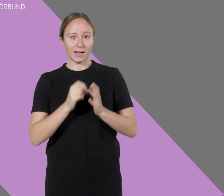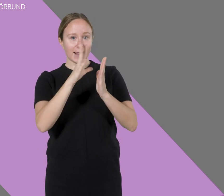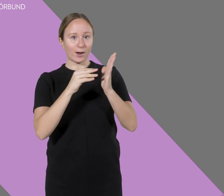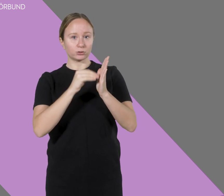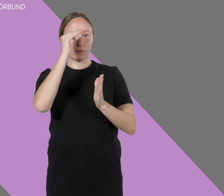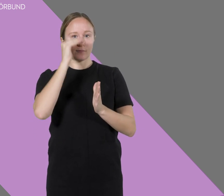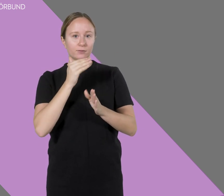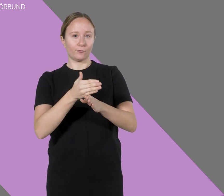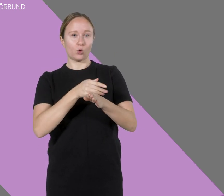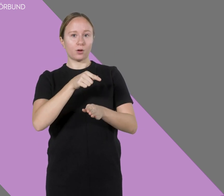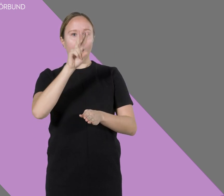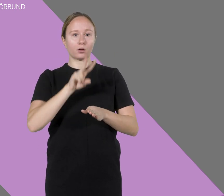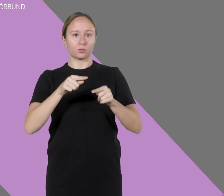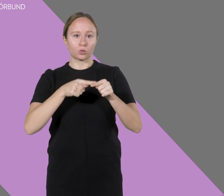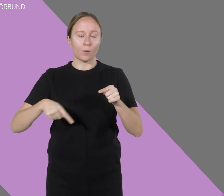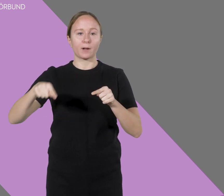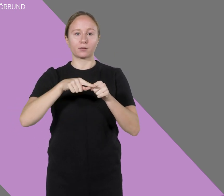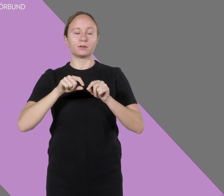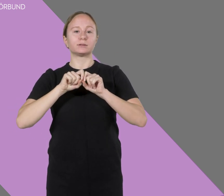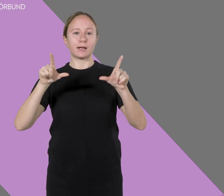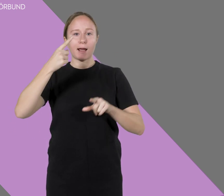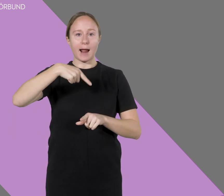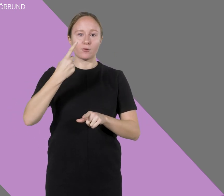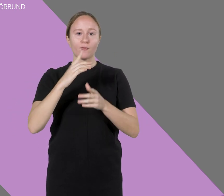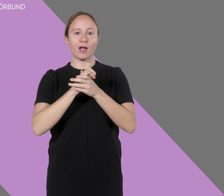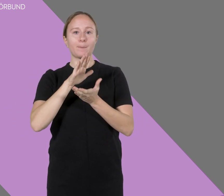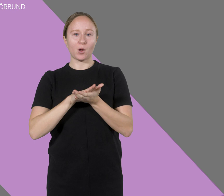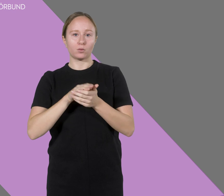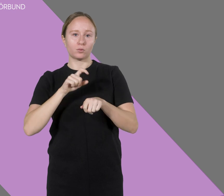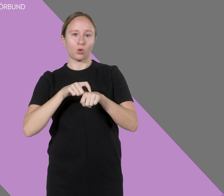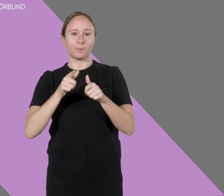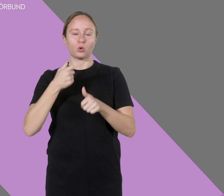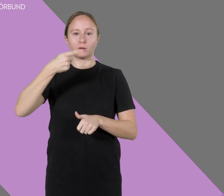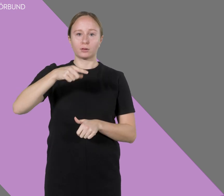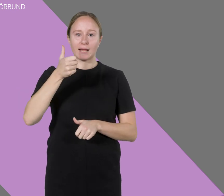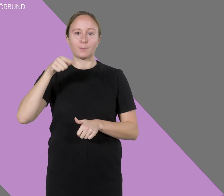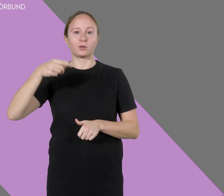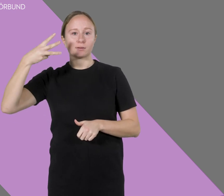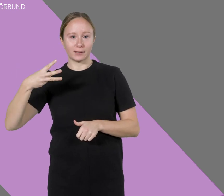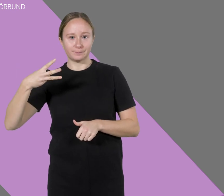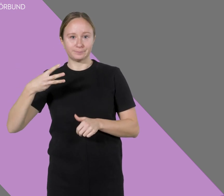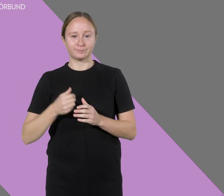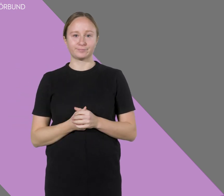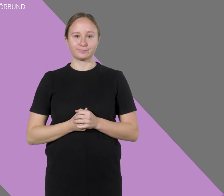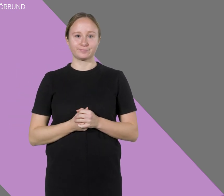Resultatkvällen för den andra omgången sänds den 11 februari med början kl. 19.30.